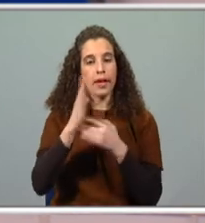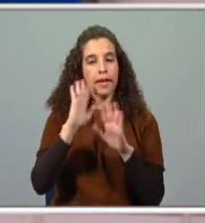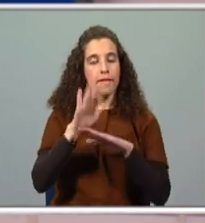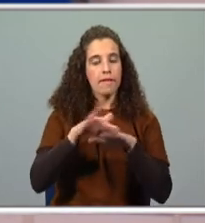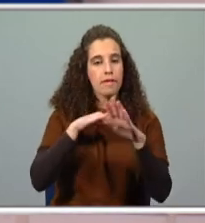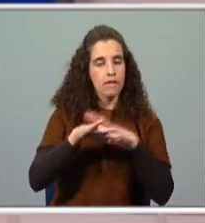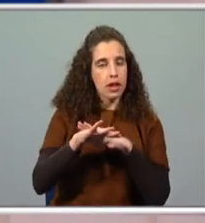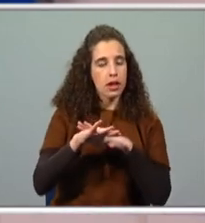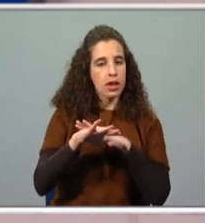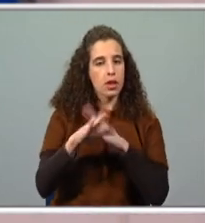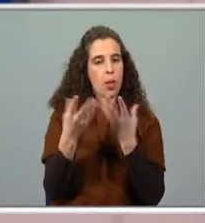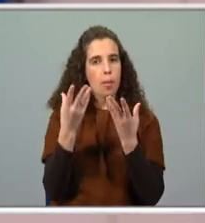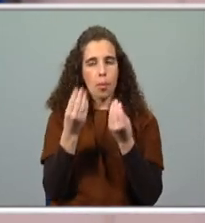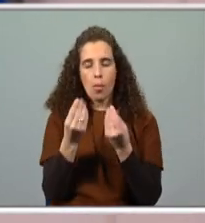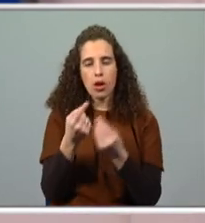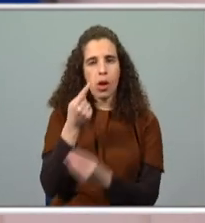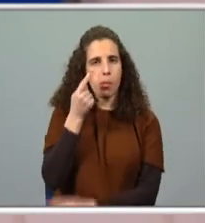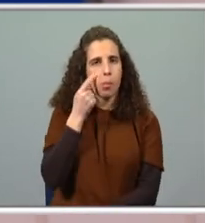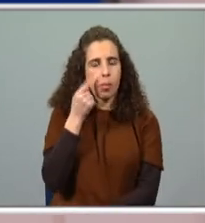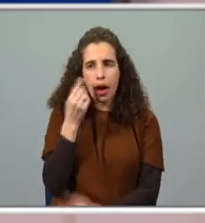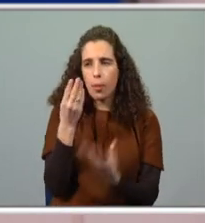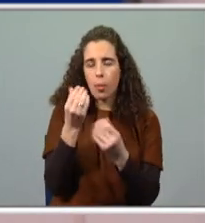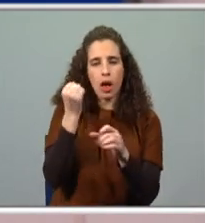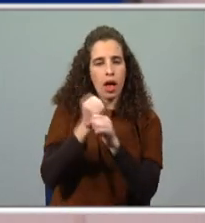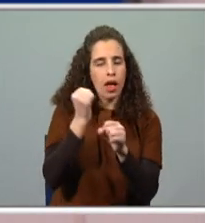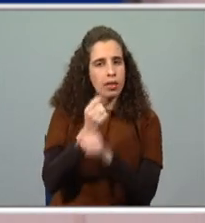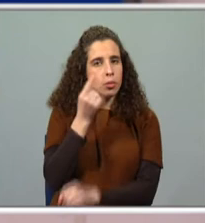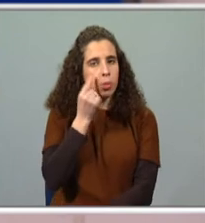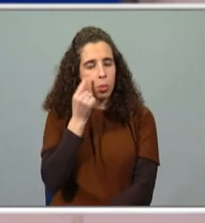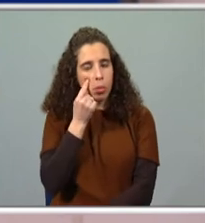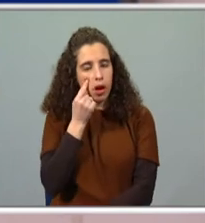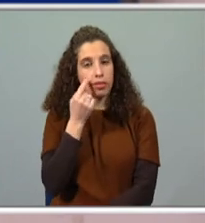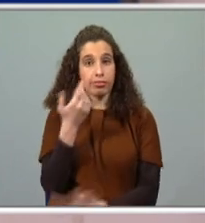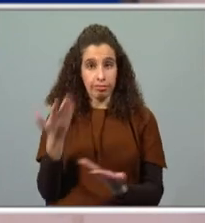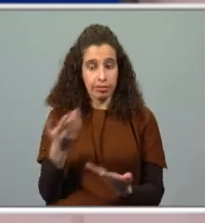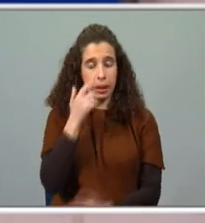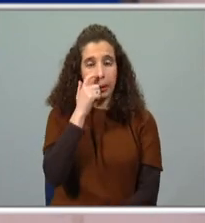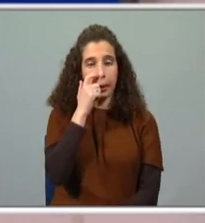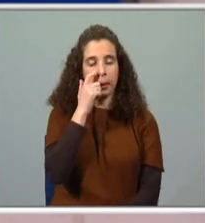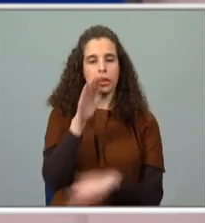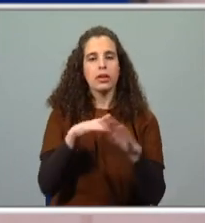muitas experiências muitas atividades experimentais não é e tem muito bem 許多經歷許多活動實驗性不是而且已經很好